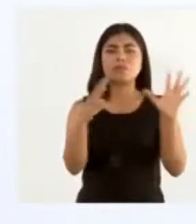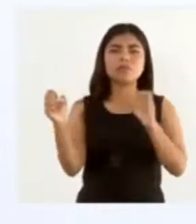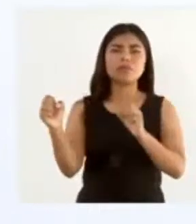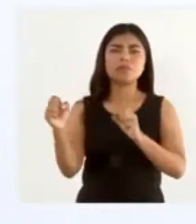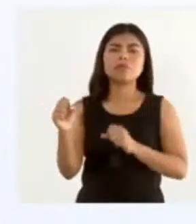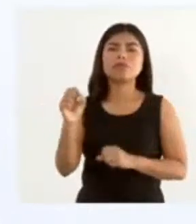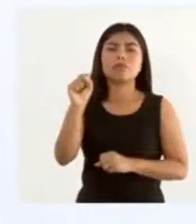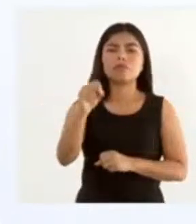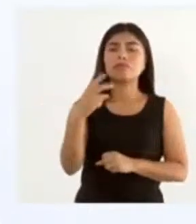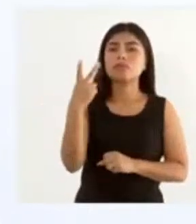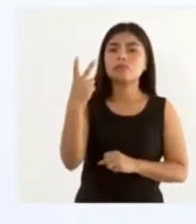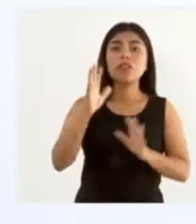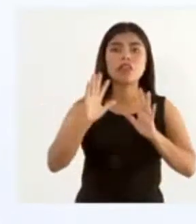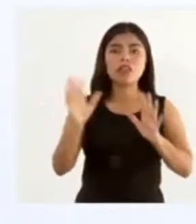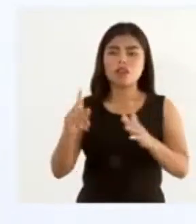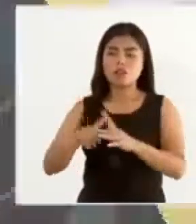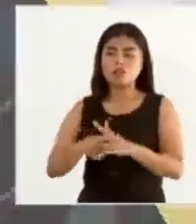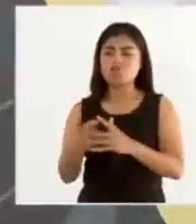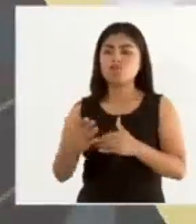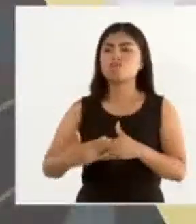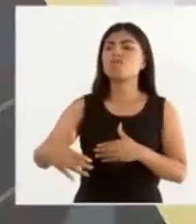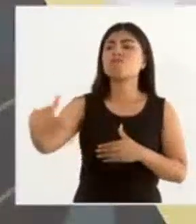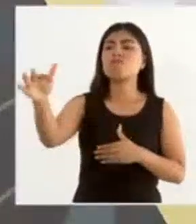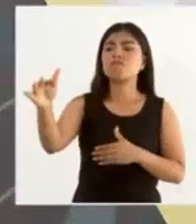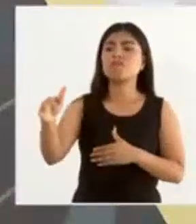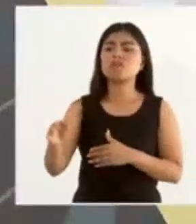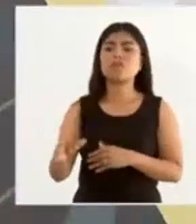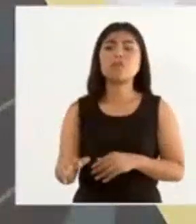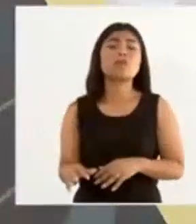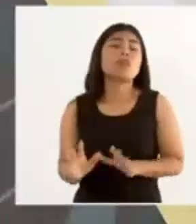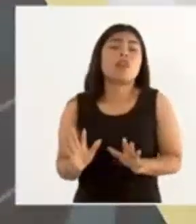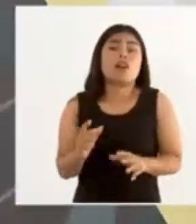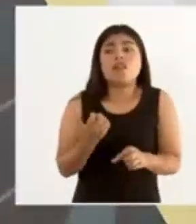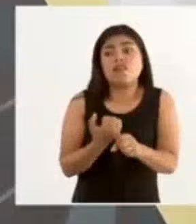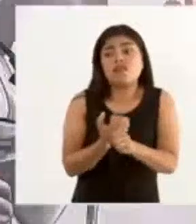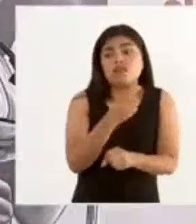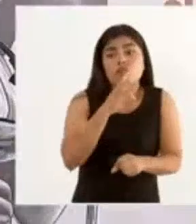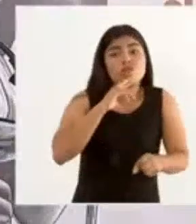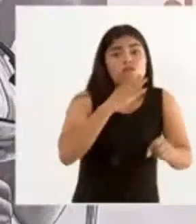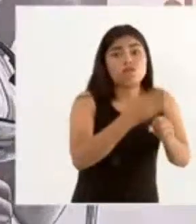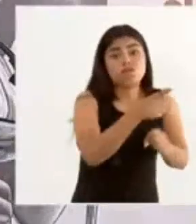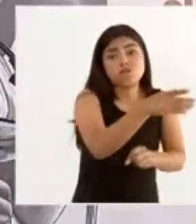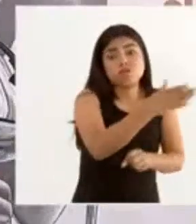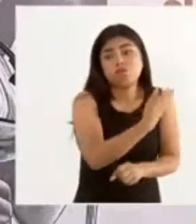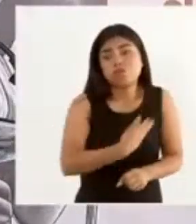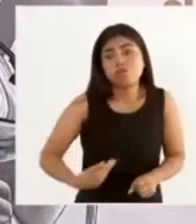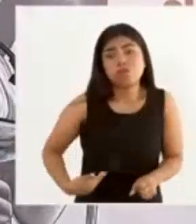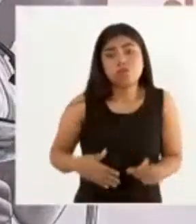Dijeron, "La responsabilidad la tienen los estados, las entidades de la República y